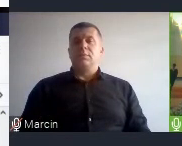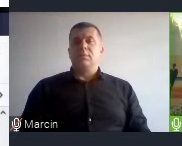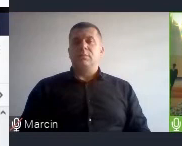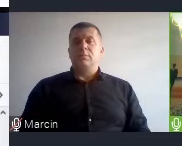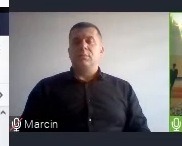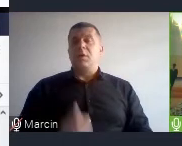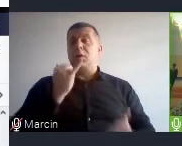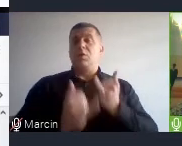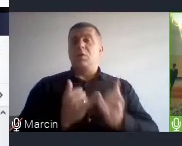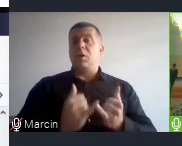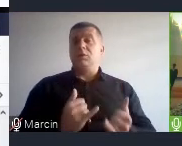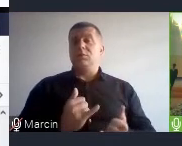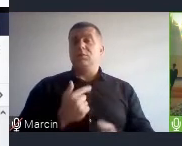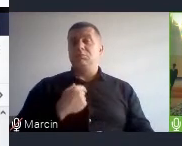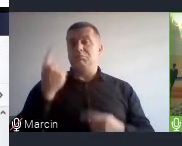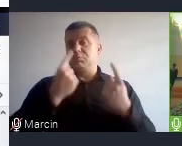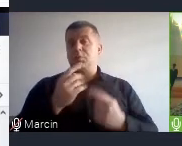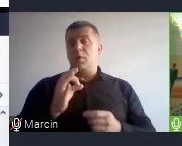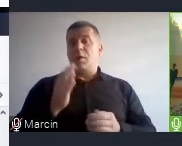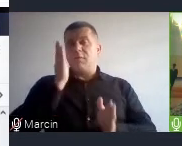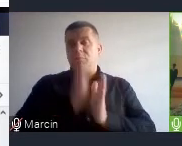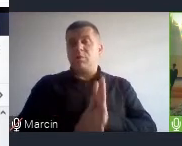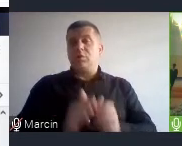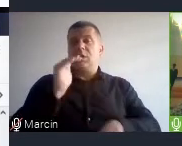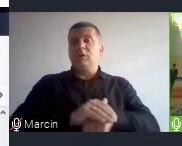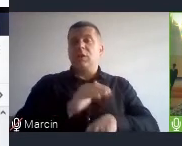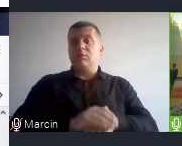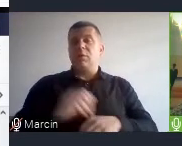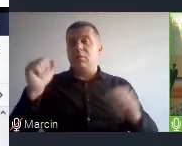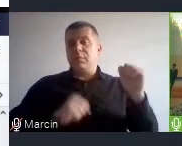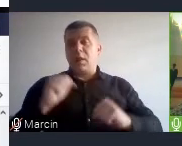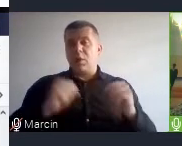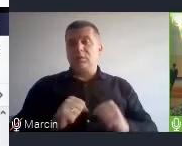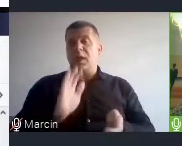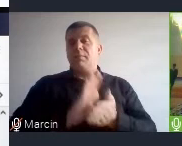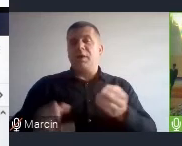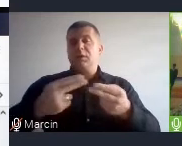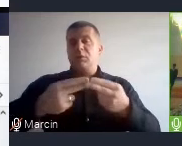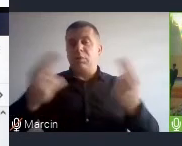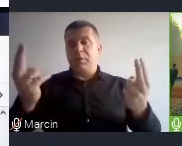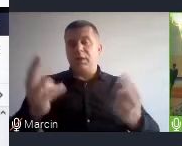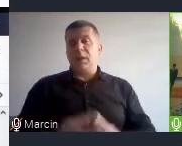Jeśli mówimy o bezpośrednim udzielaniu zamówień czy procedur negocjacyjnych bez publikacji ogłoszenia,